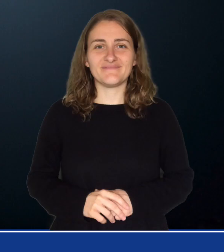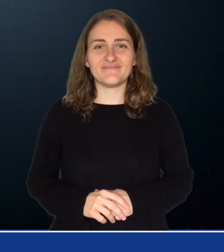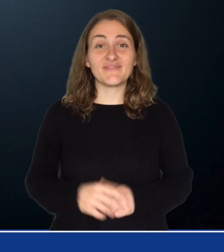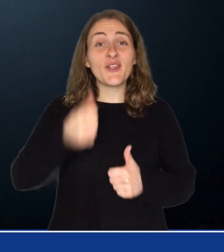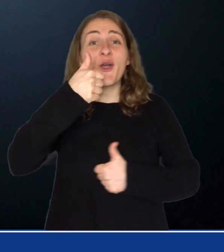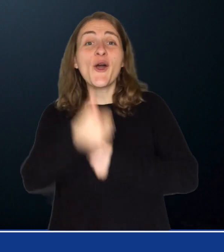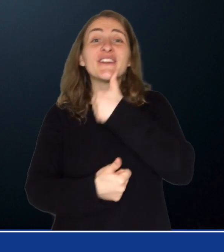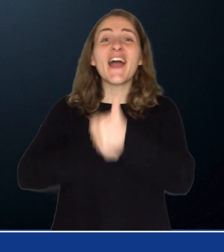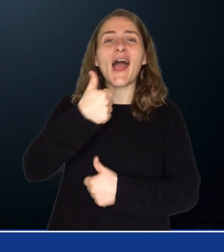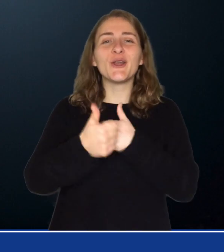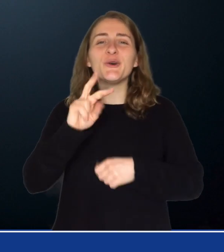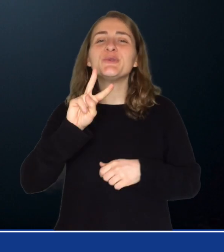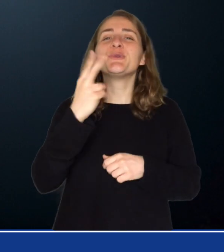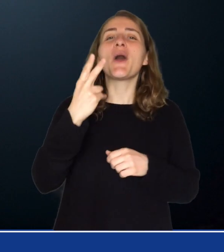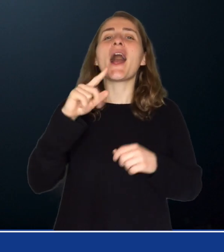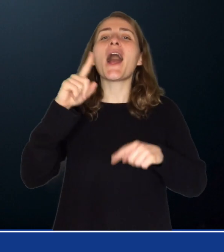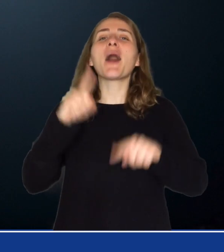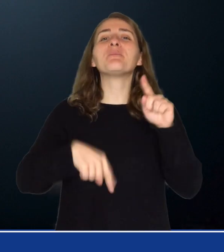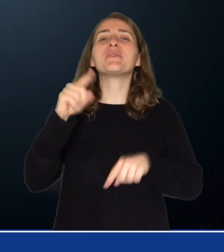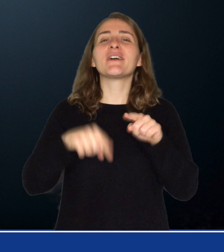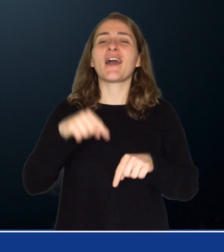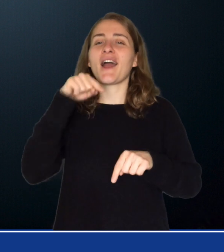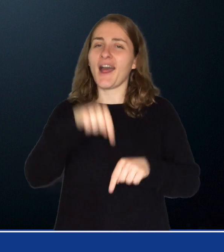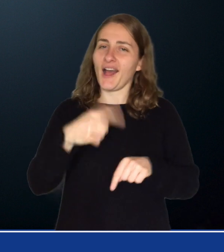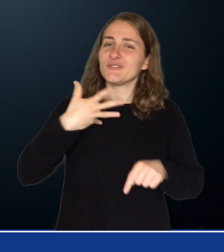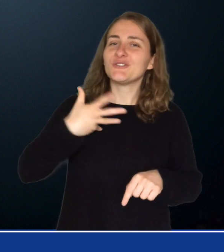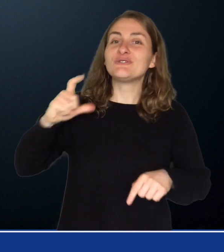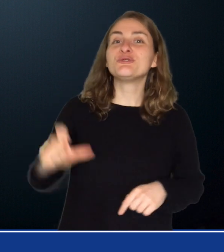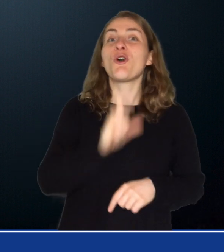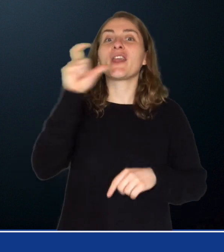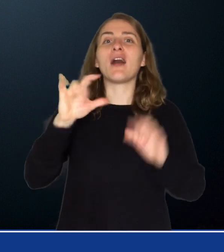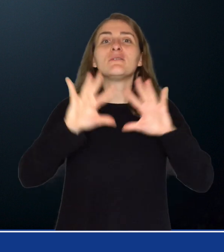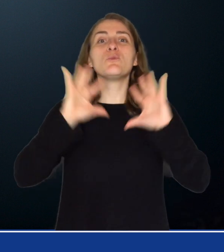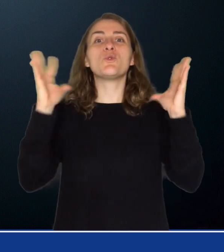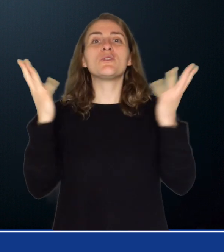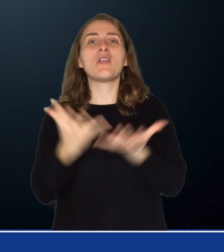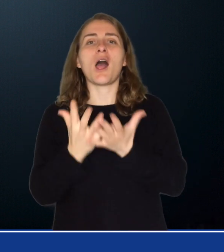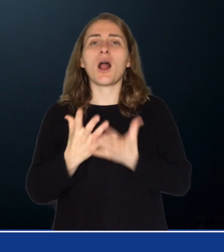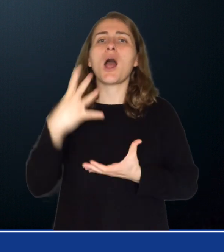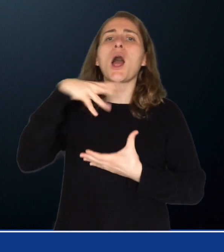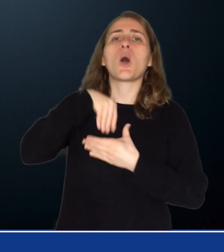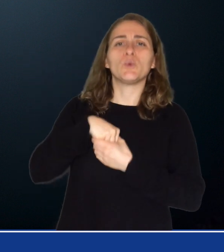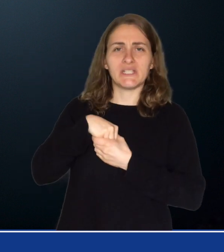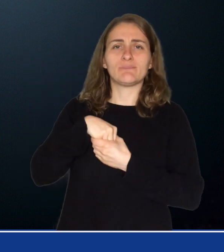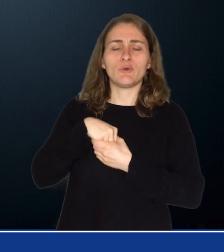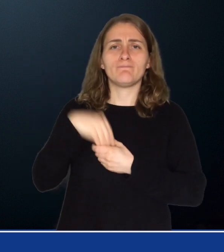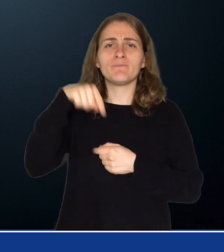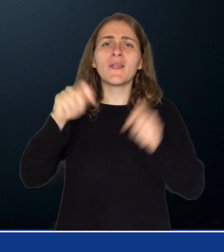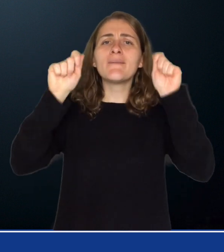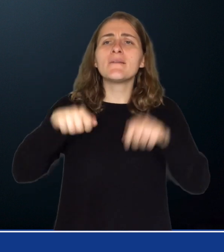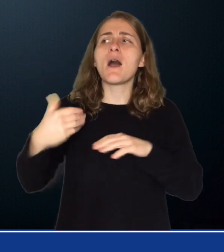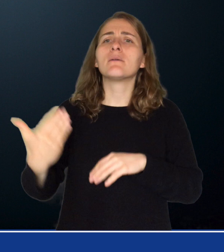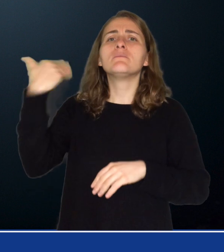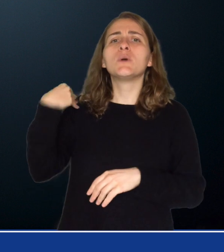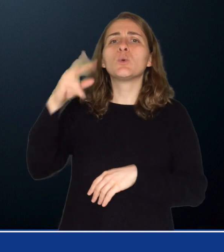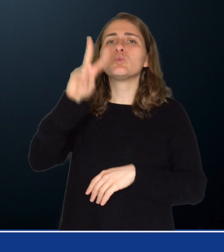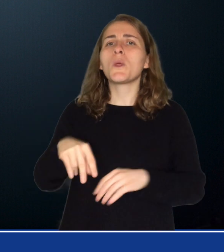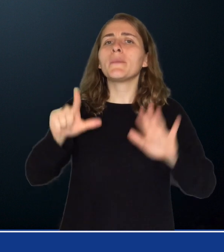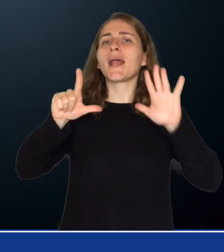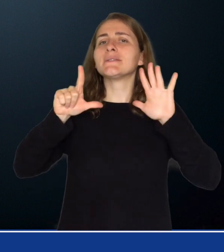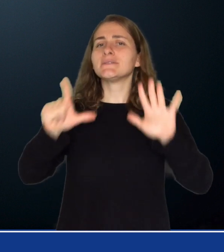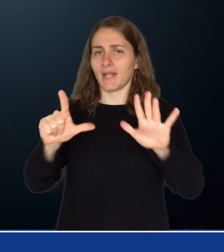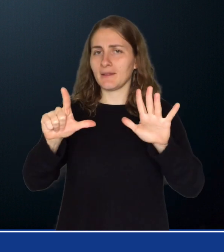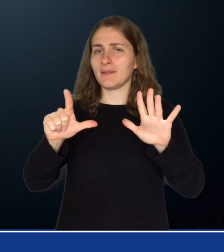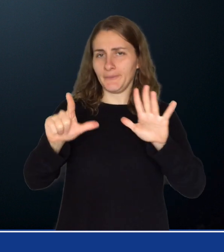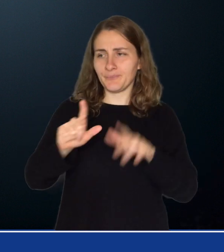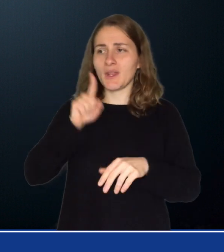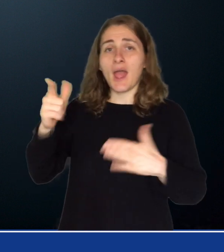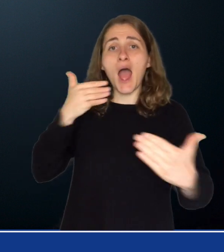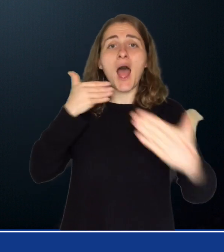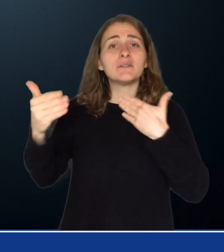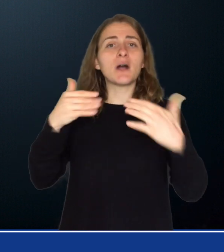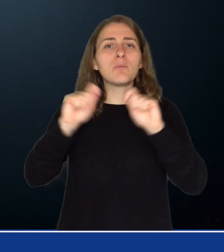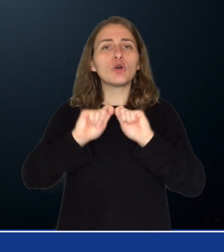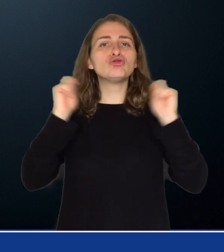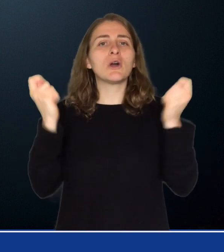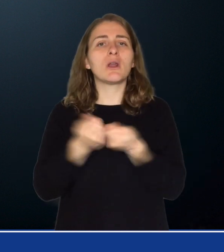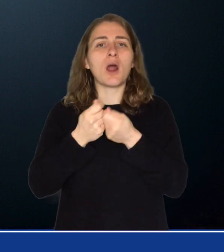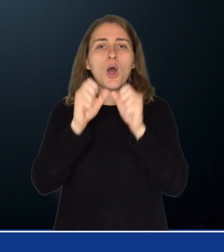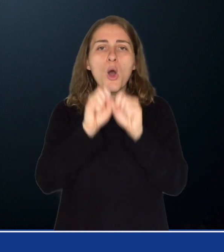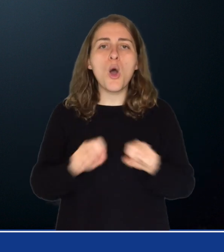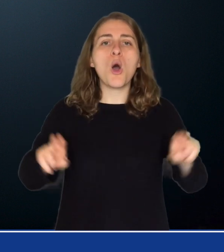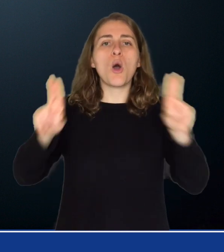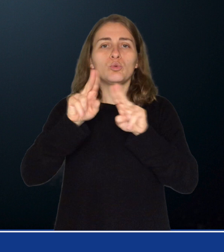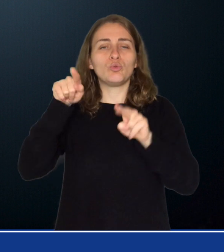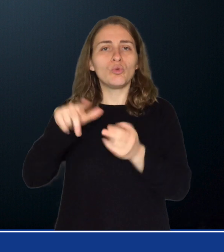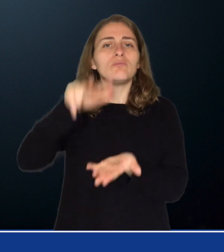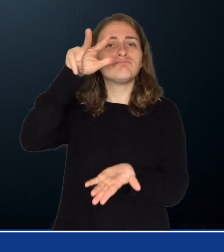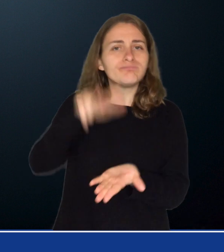Il 2 aprile di ogni anno celebriamo la Giornata Mondiale della Consapevolezza sull’Autismo, istituita nel 2007 dall’Assemblea Generale dell’ONU per